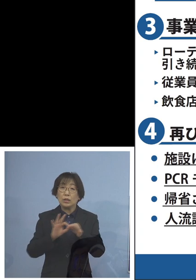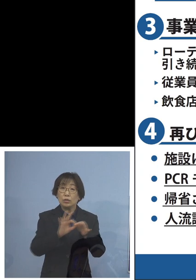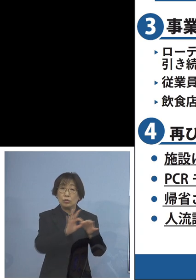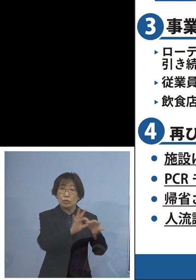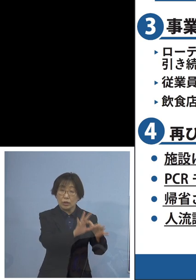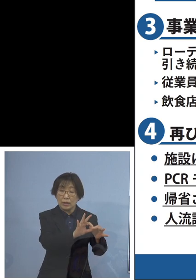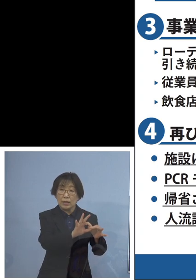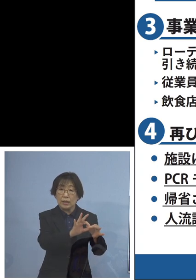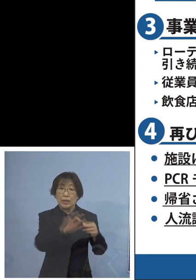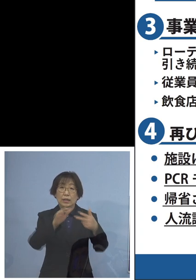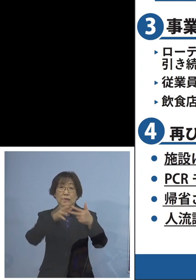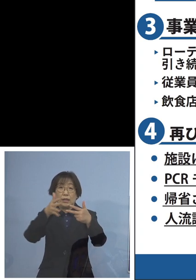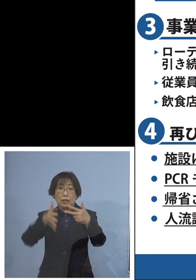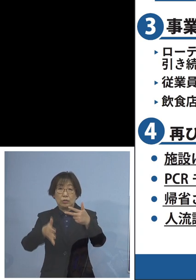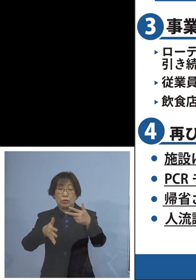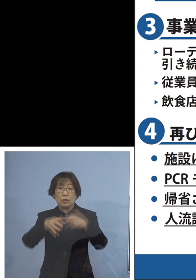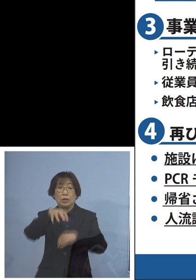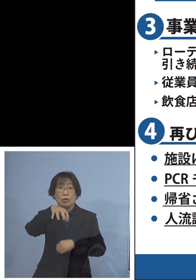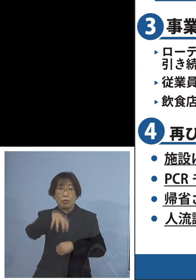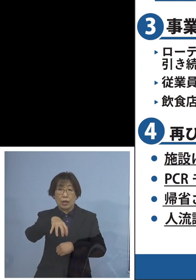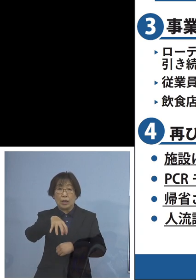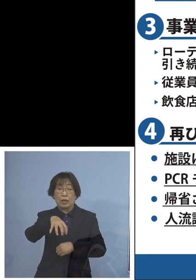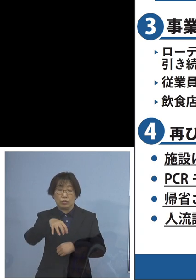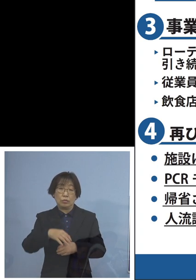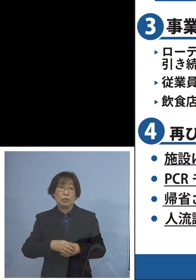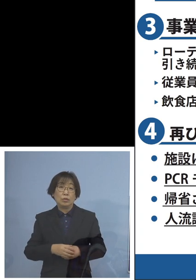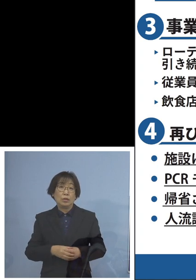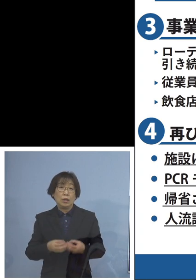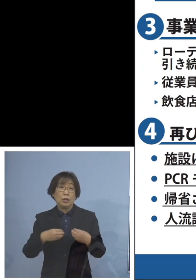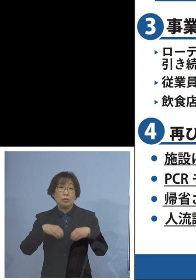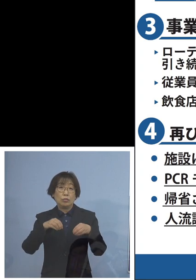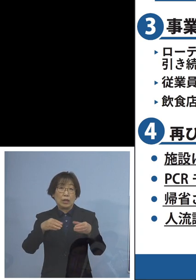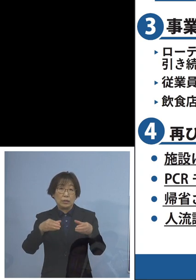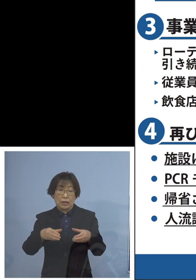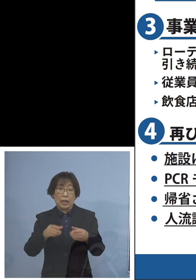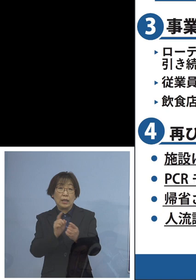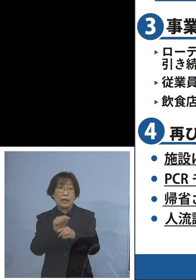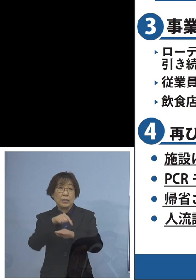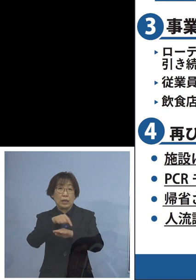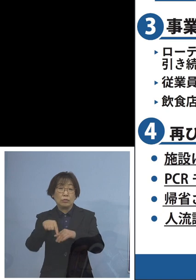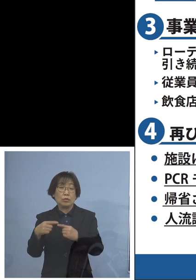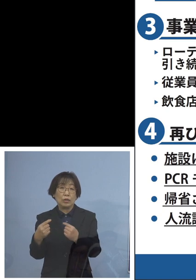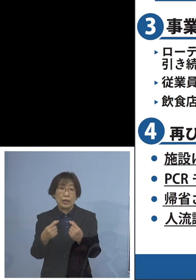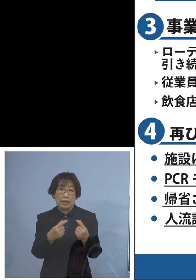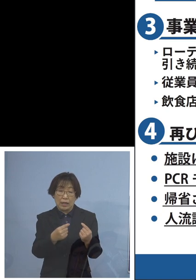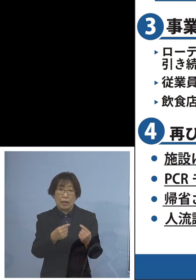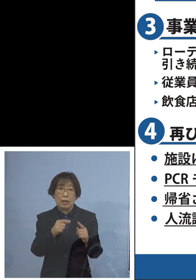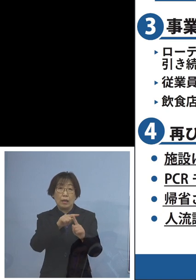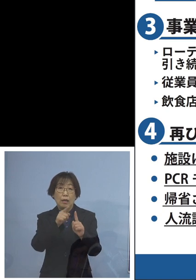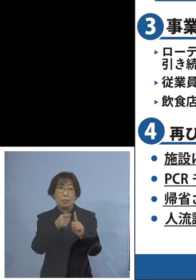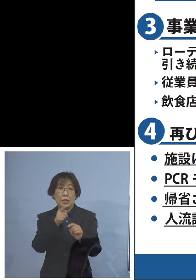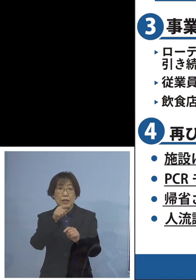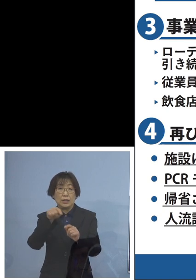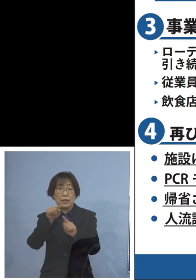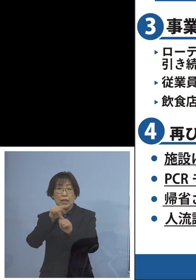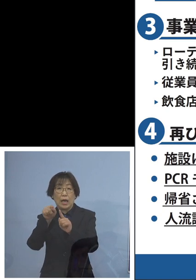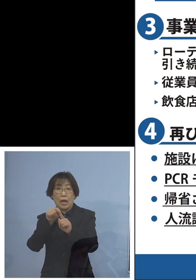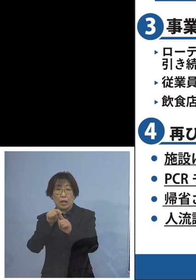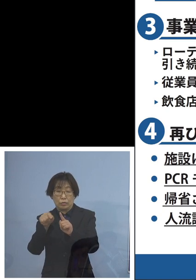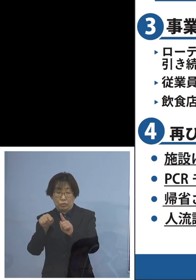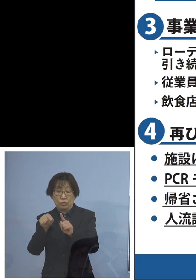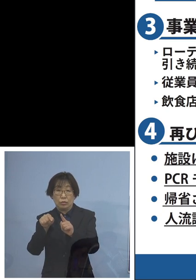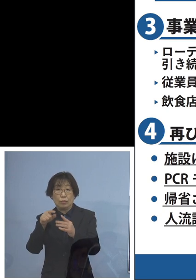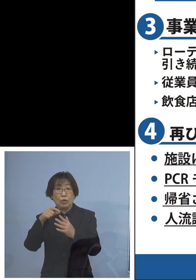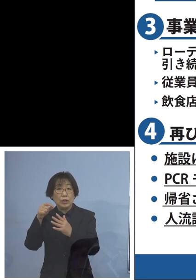施設におけるクラスター対策の徹底 また、PCRモニタリング定期検査の実施